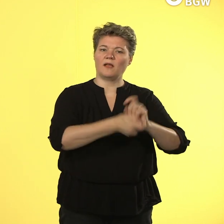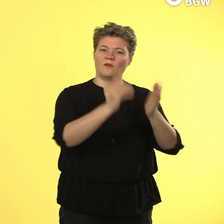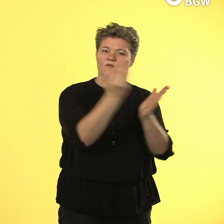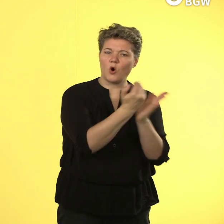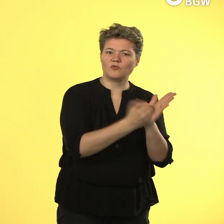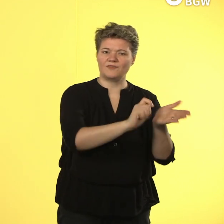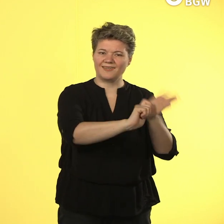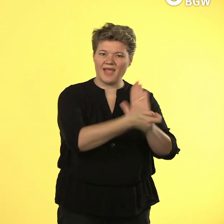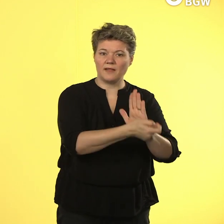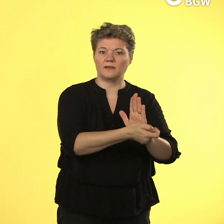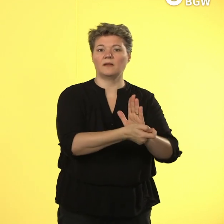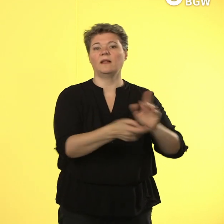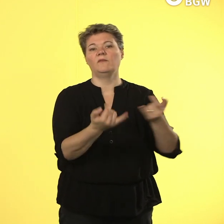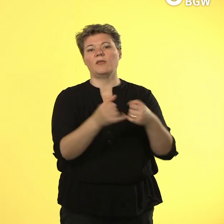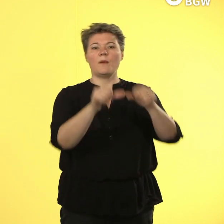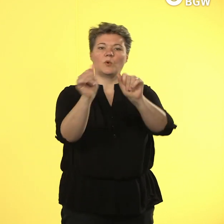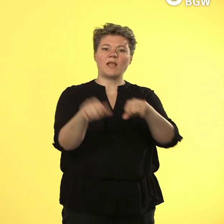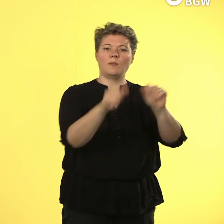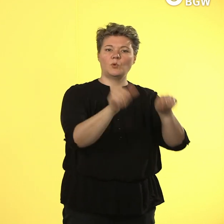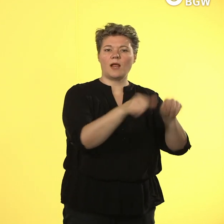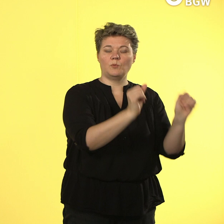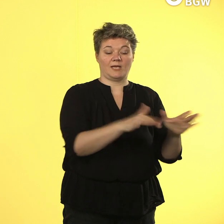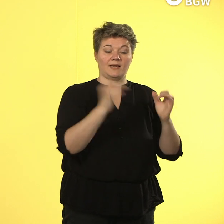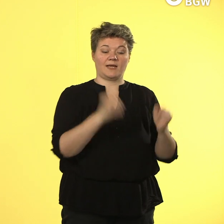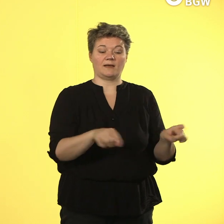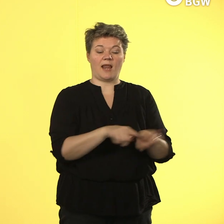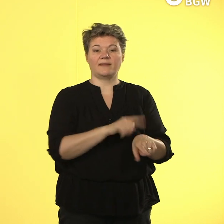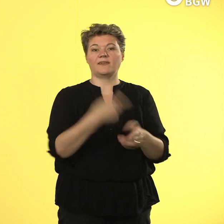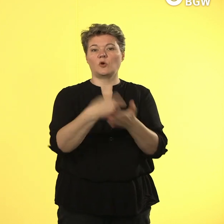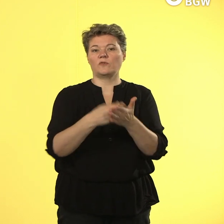der Kostensicherung, nach wie vor bestehende Metzler-Verfahren und andere,